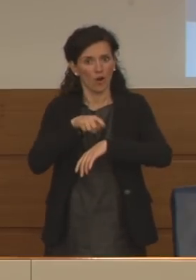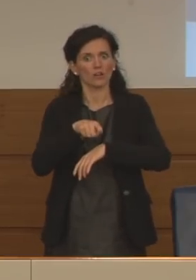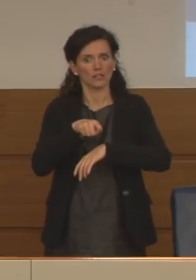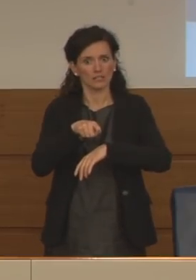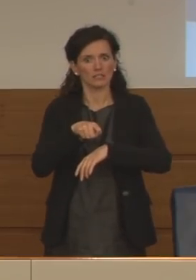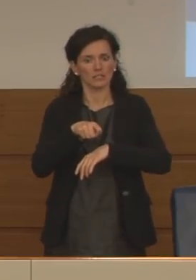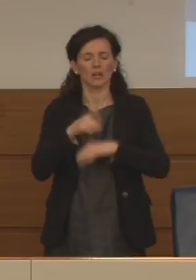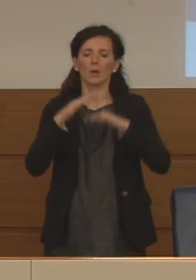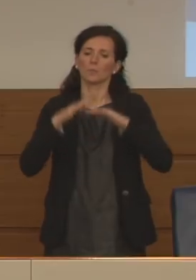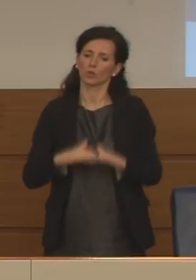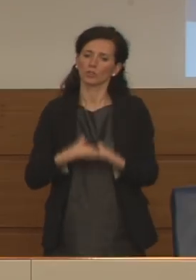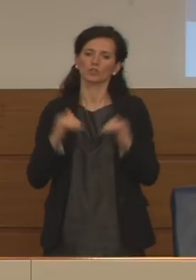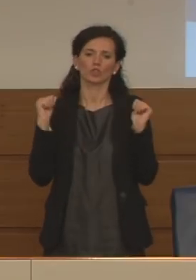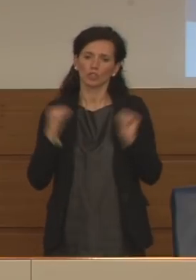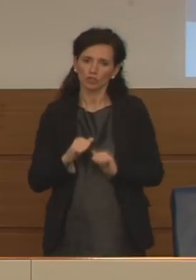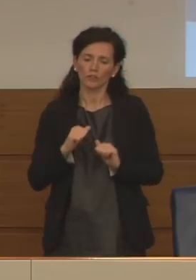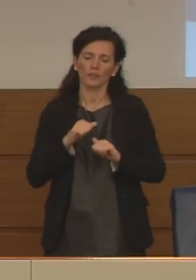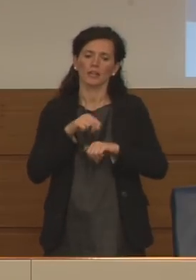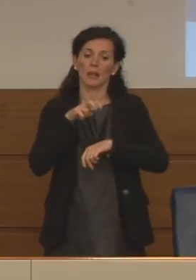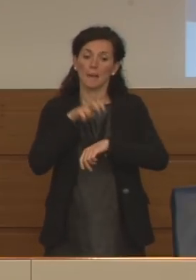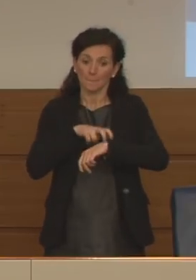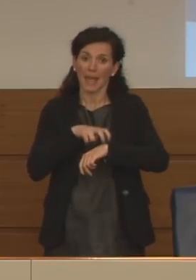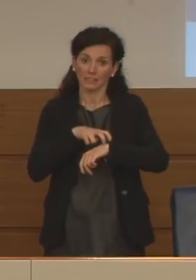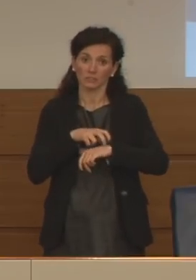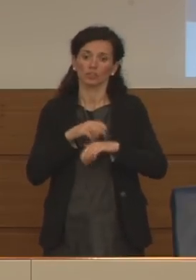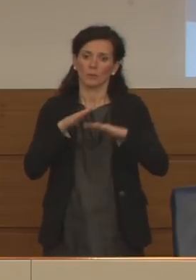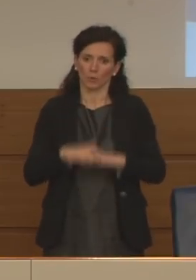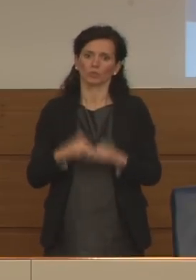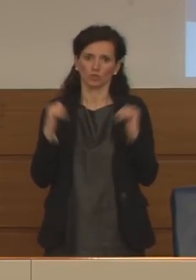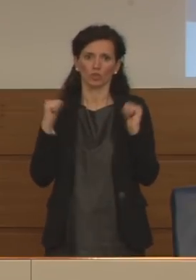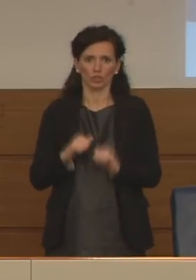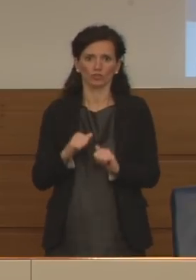la Protezione Civile, di medici per la Protezione Civile, è fatta su base